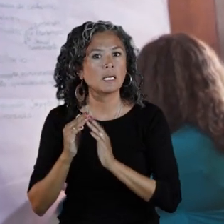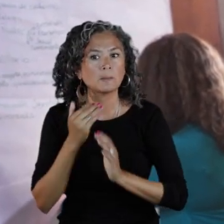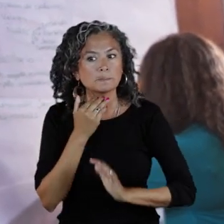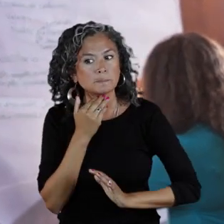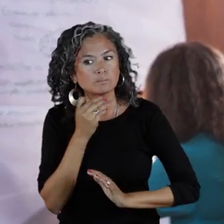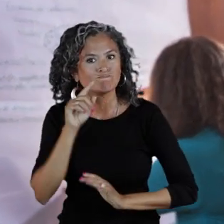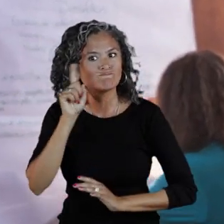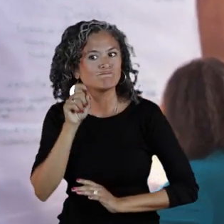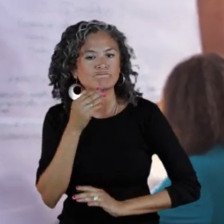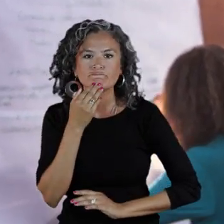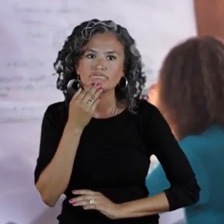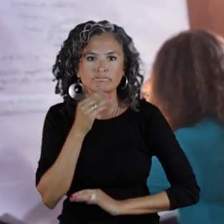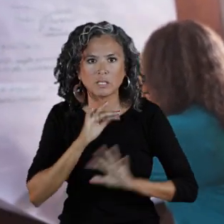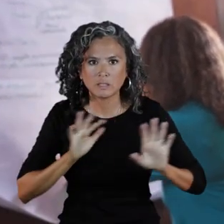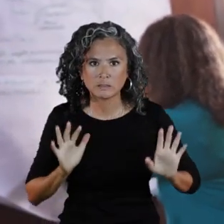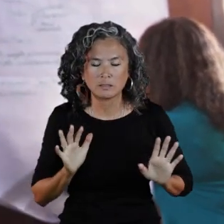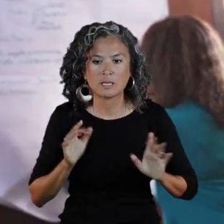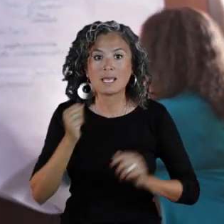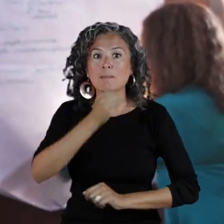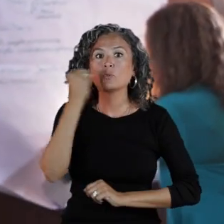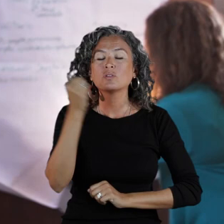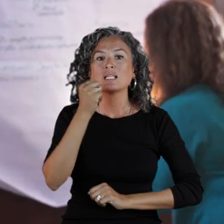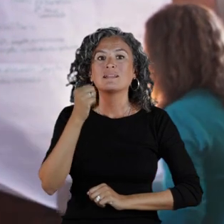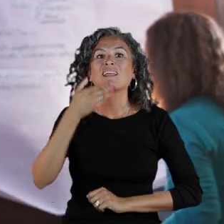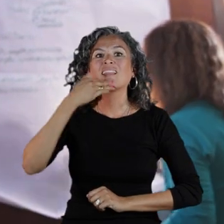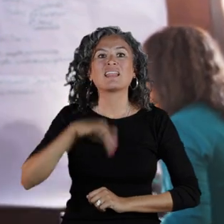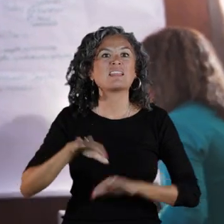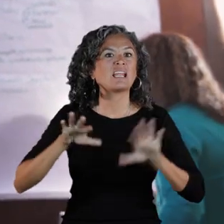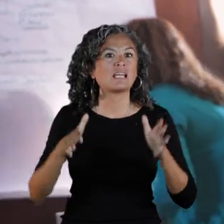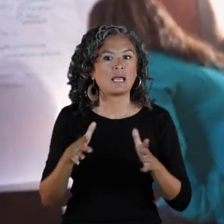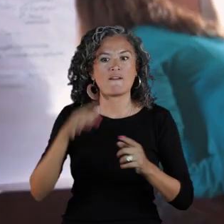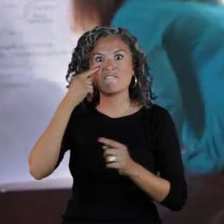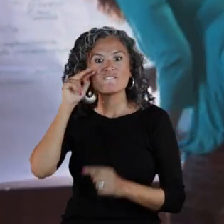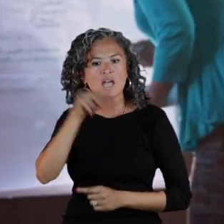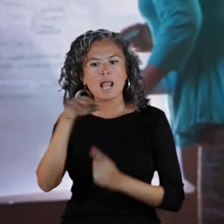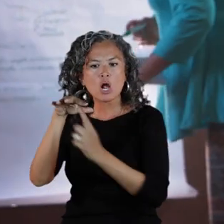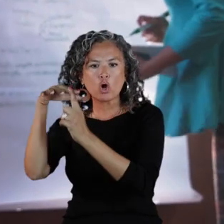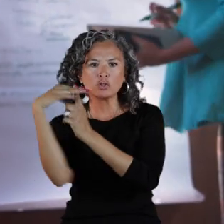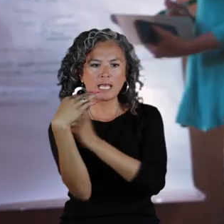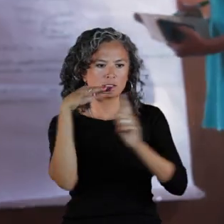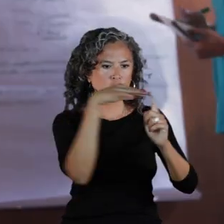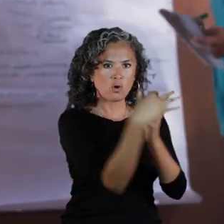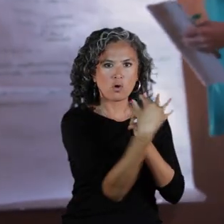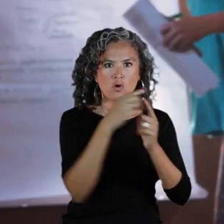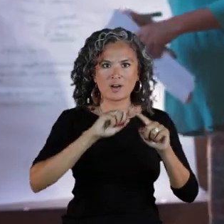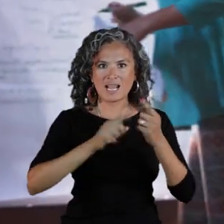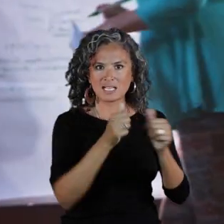No tengo idea si es violencia doméstica. Es el contexto de la relación lo que nos permite definir si estamos ante una situación